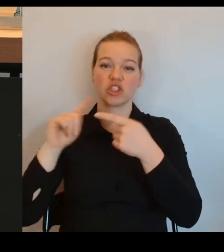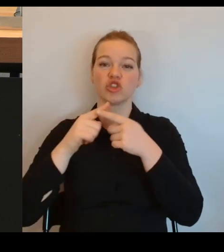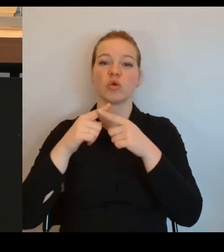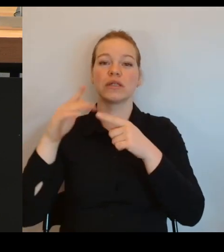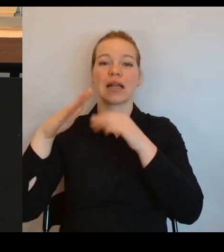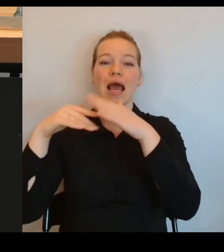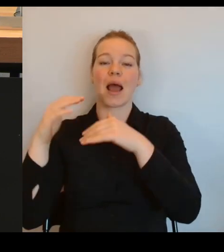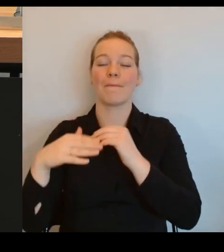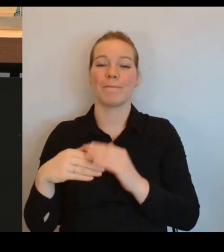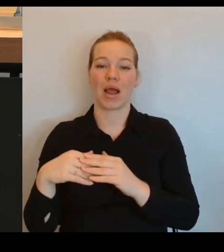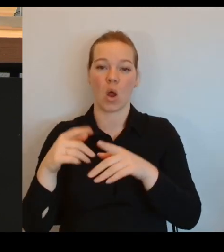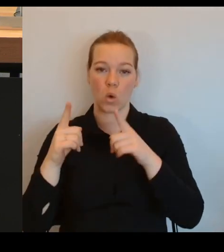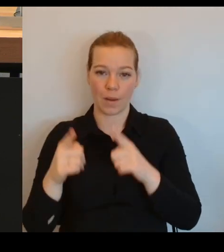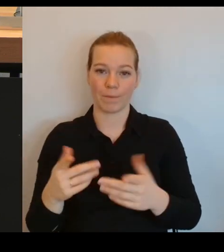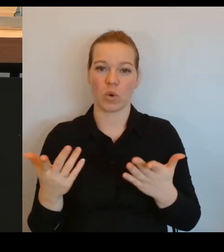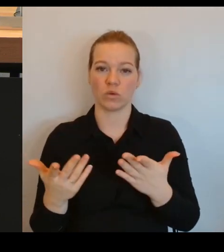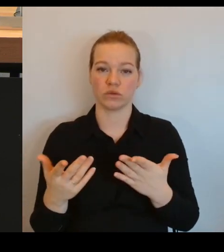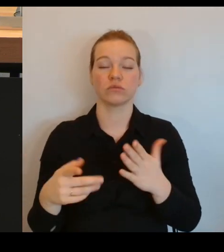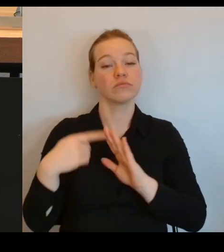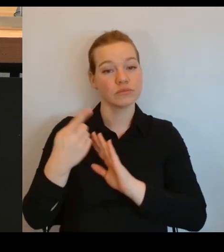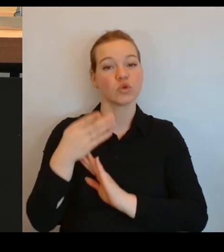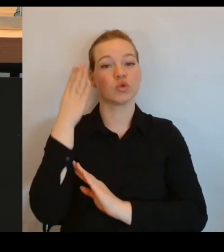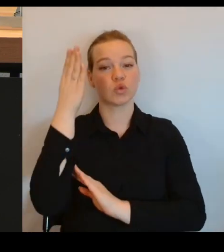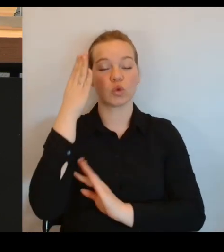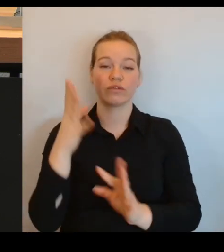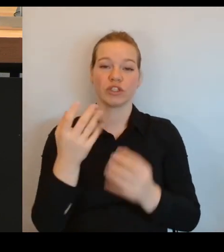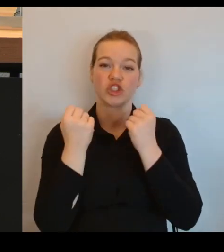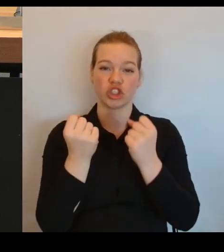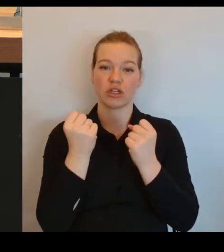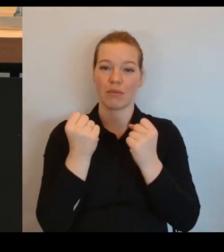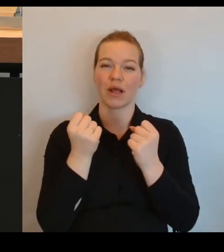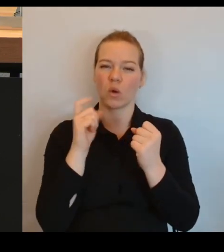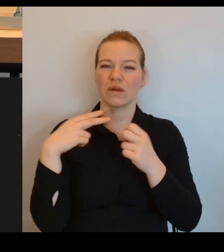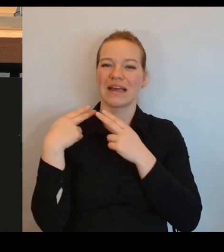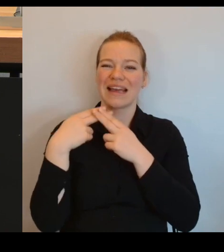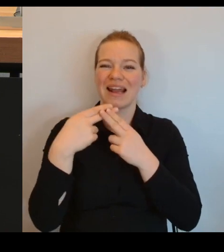Und auch hier bin ich dem Rechnungshof dankbar für die klaren Worte und Zeilen im Bericht.